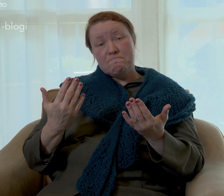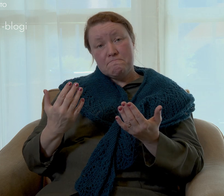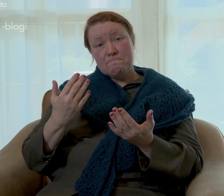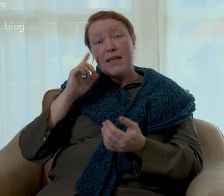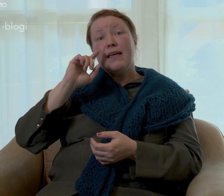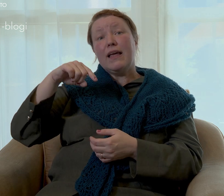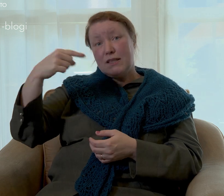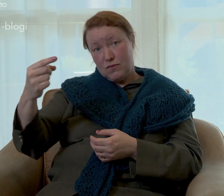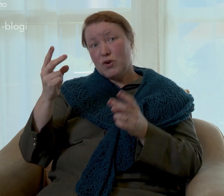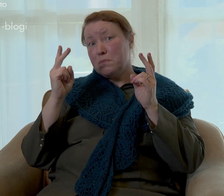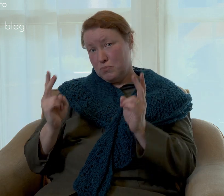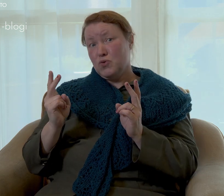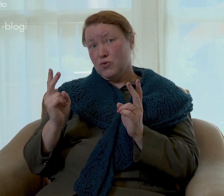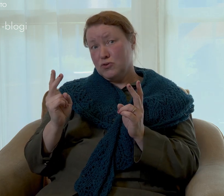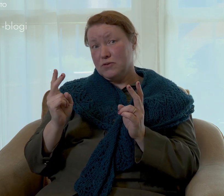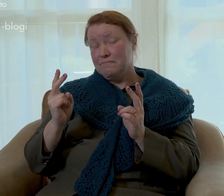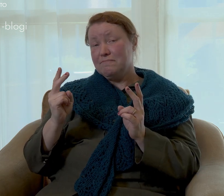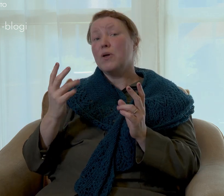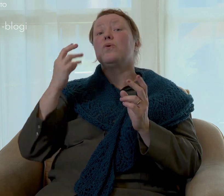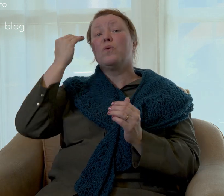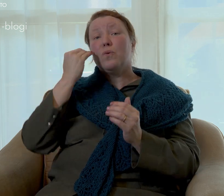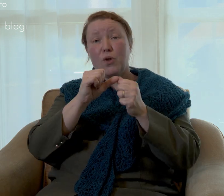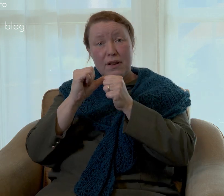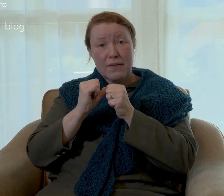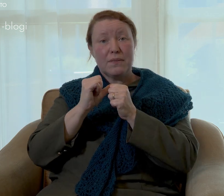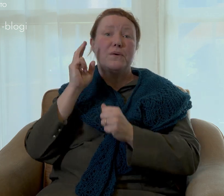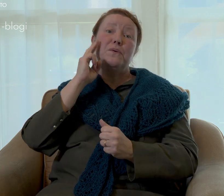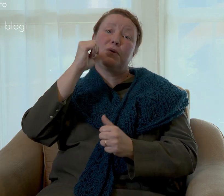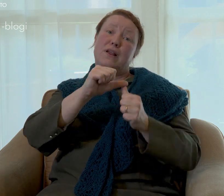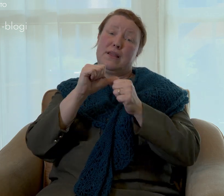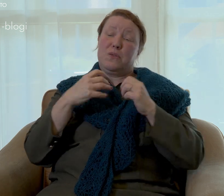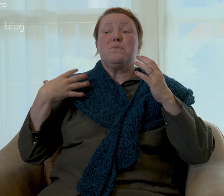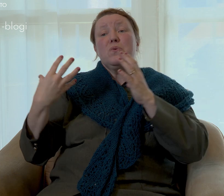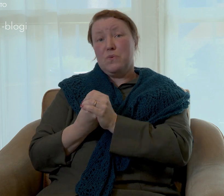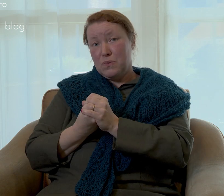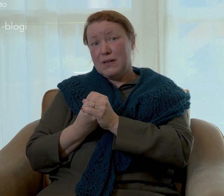Ensi vuonnakin Kuurojen Liitto ja Kuuloliitto tekevät yhteistyötä -